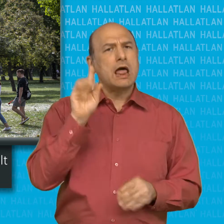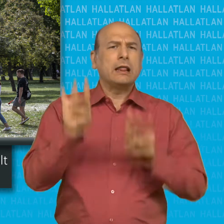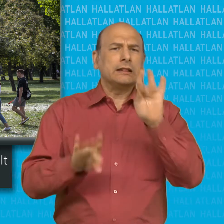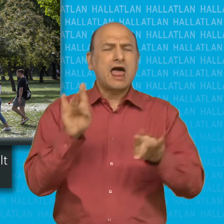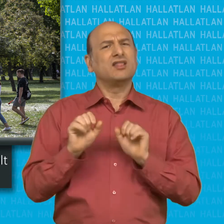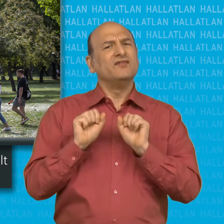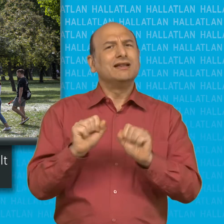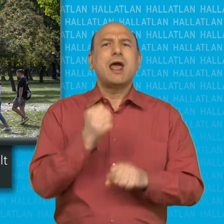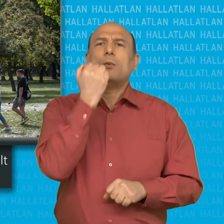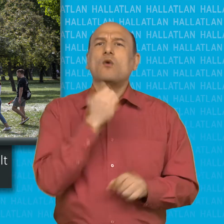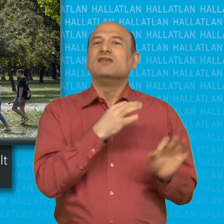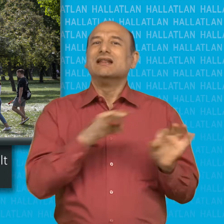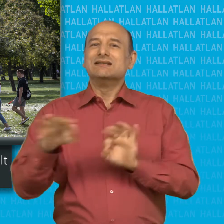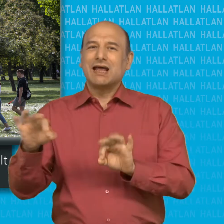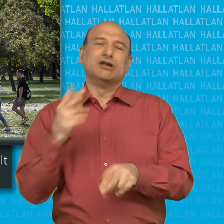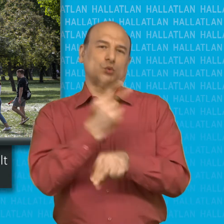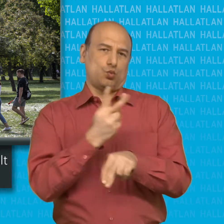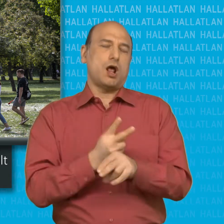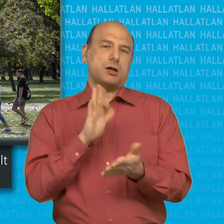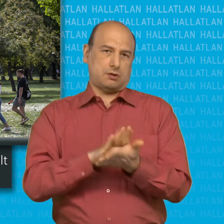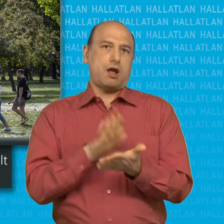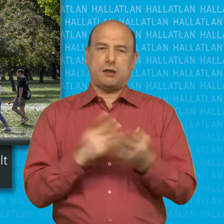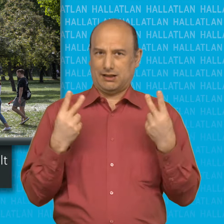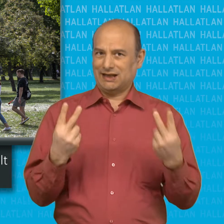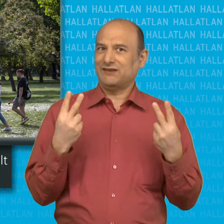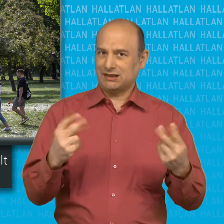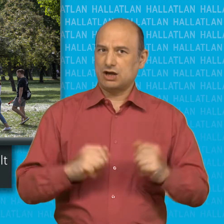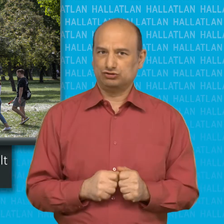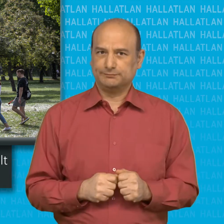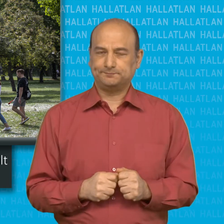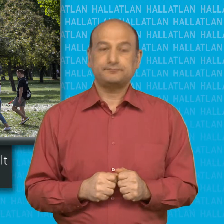de egyes védelmi óvintézkedések továbbra is megmaradnak.